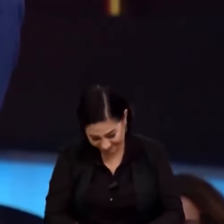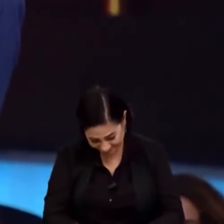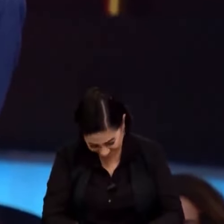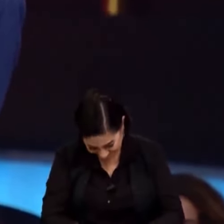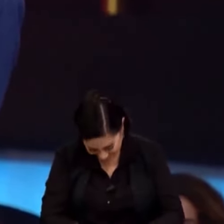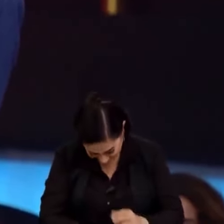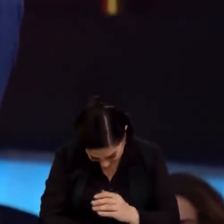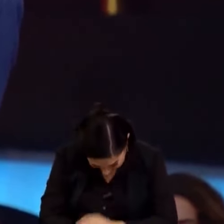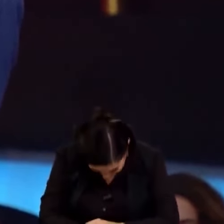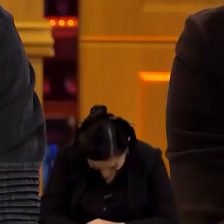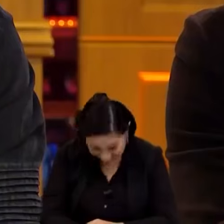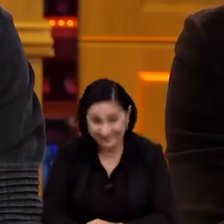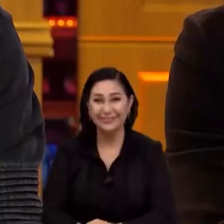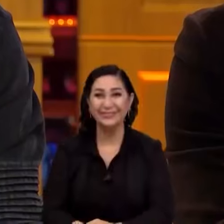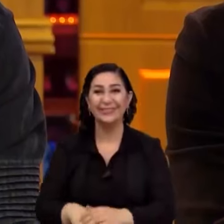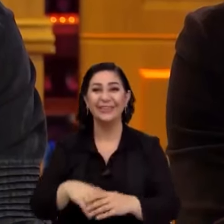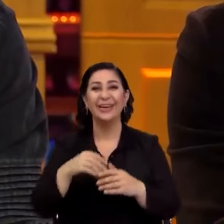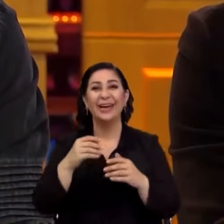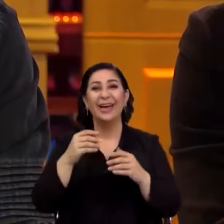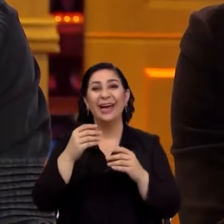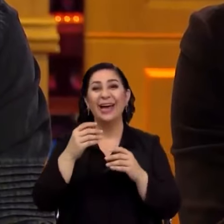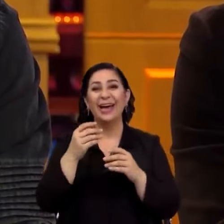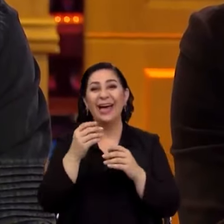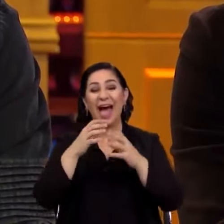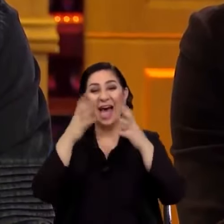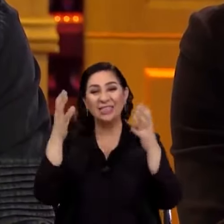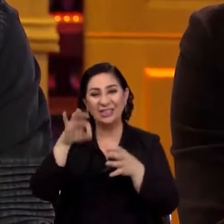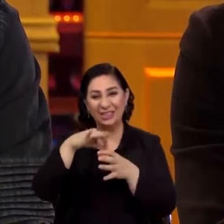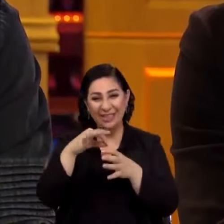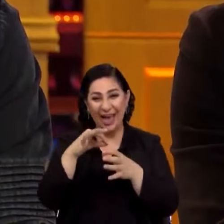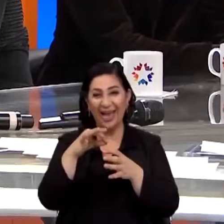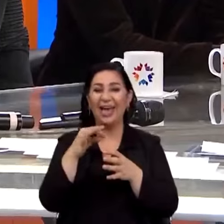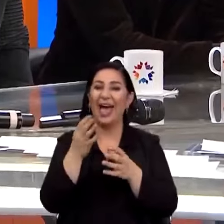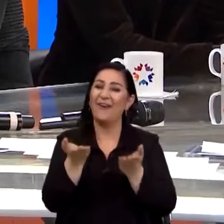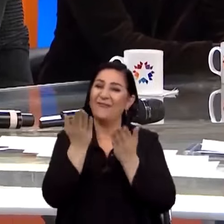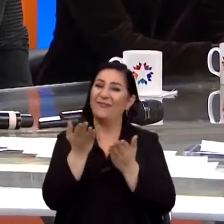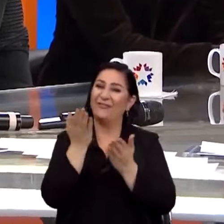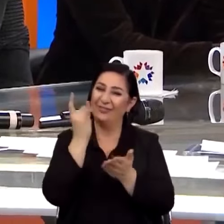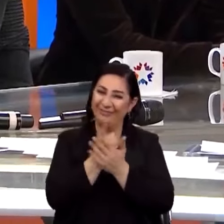çay hafif cinse ilişki paşa çayı